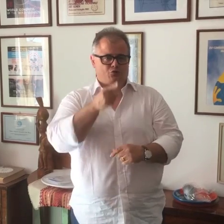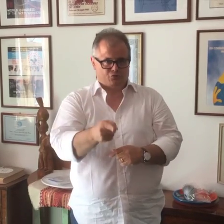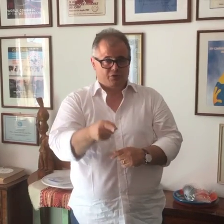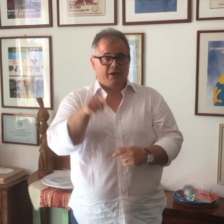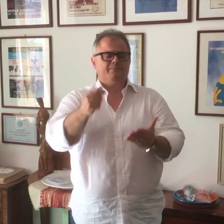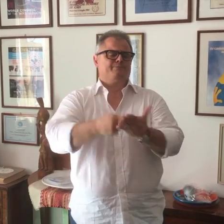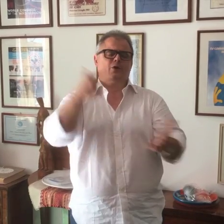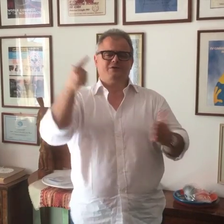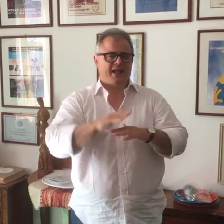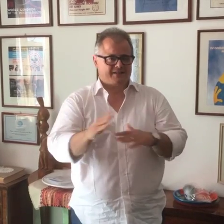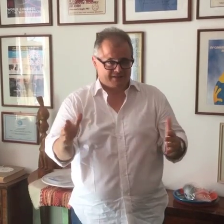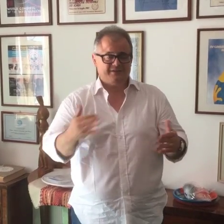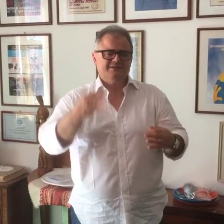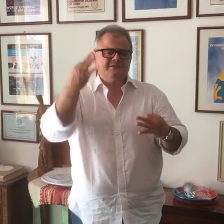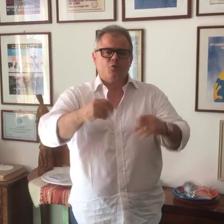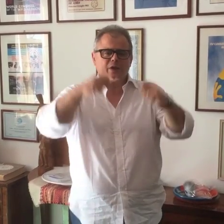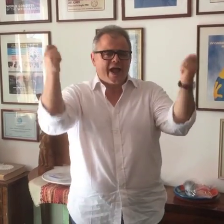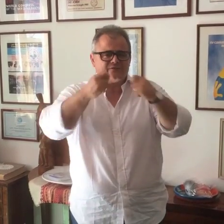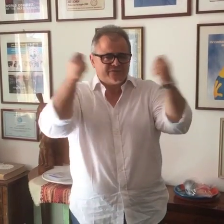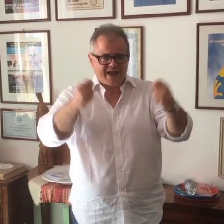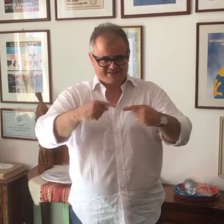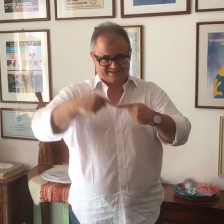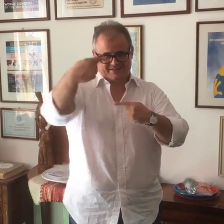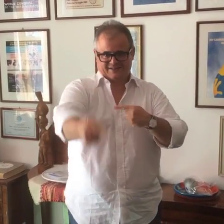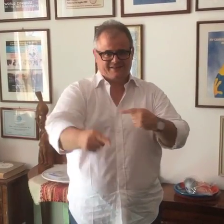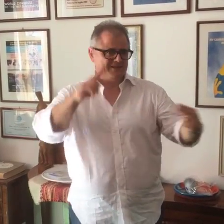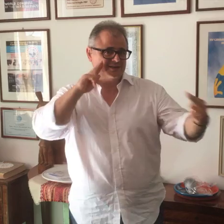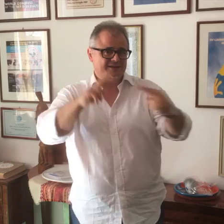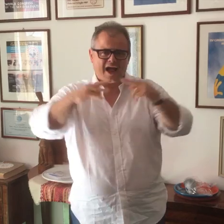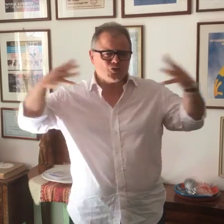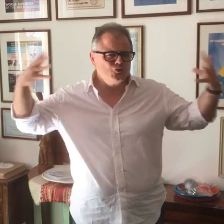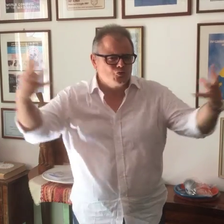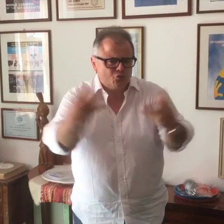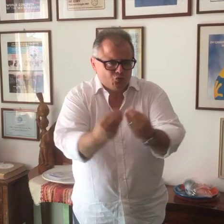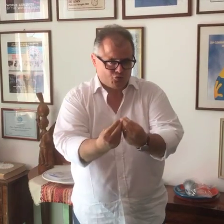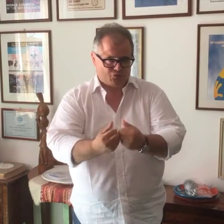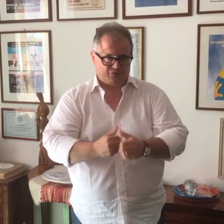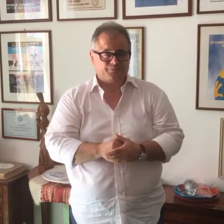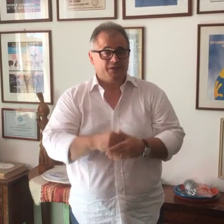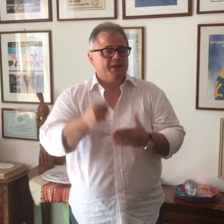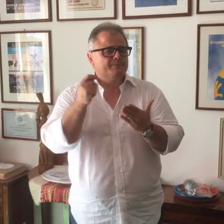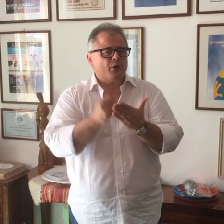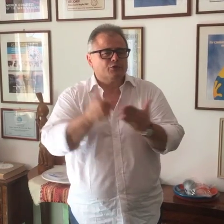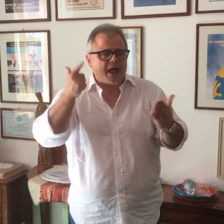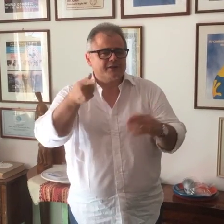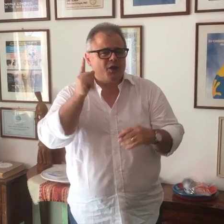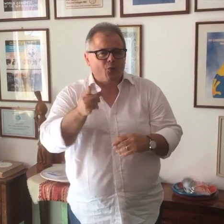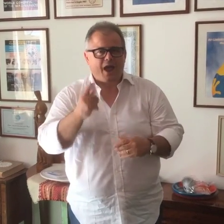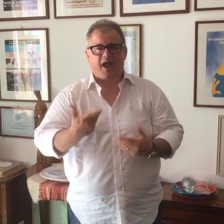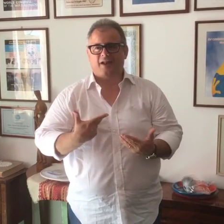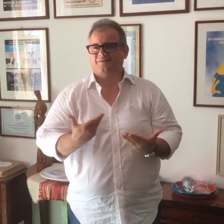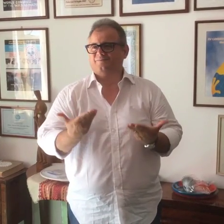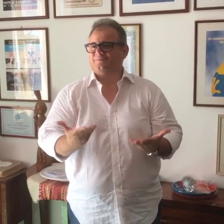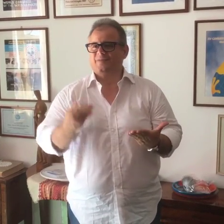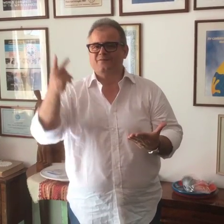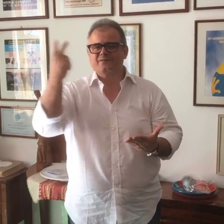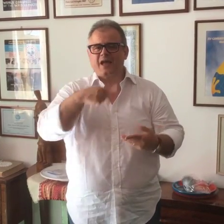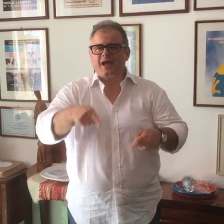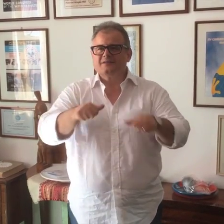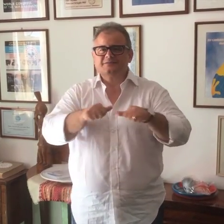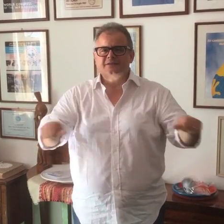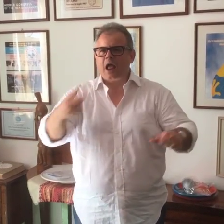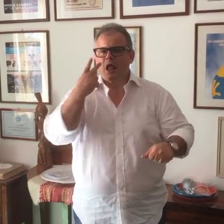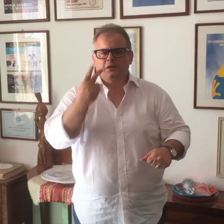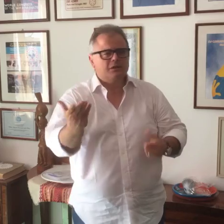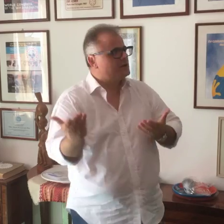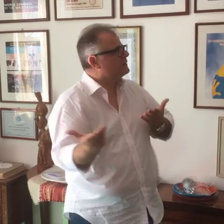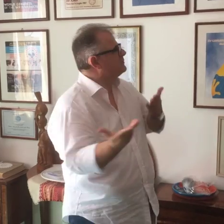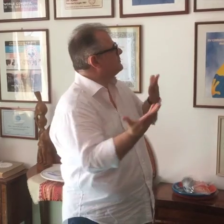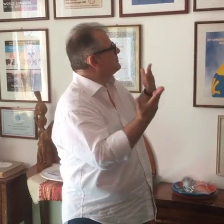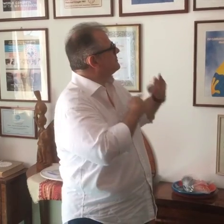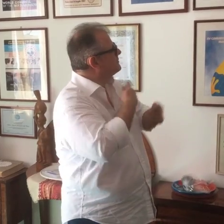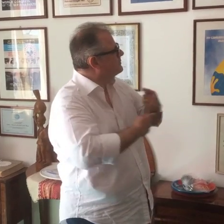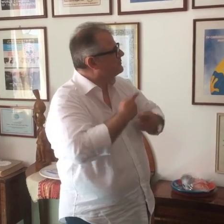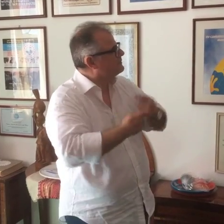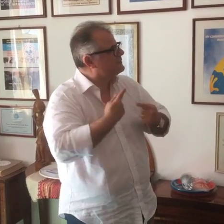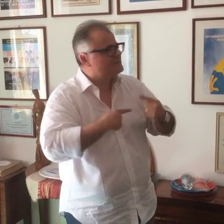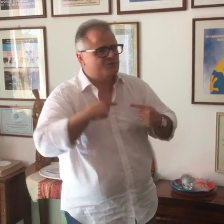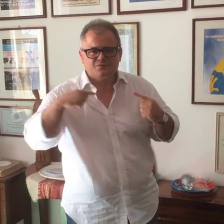è importante, sicuramente il prossimo evento staremo tutti insieme, importante è questa sede, vedere i cimeli cronologicamente